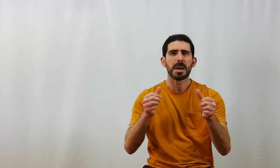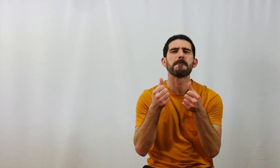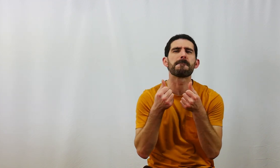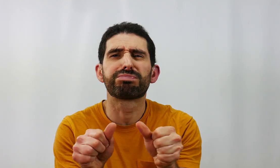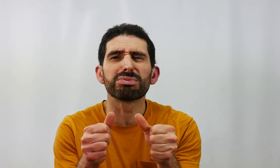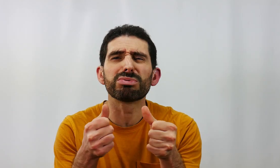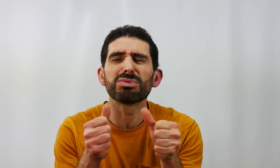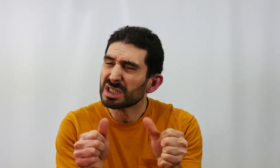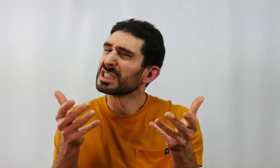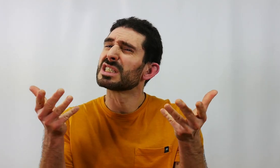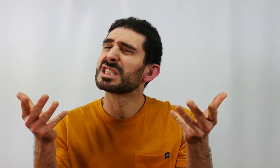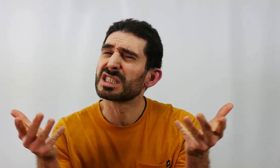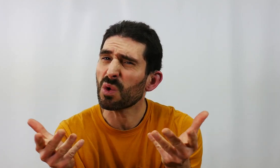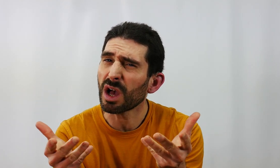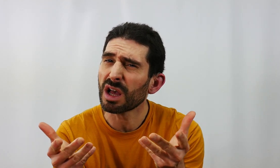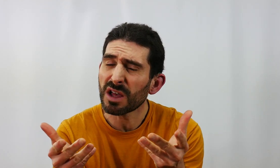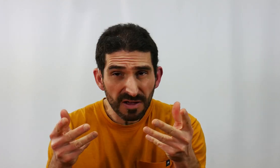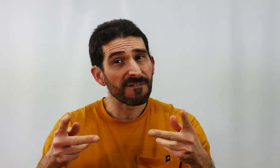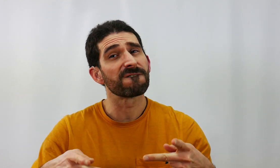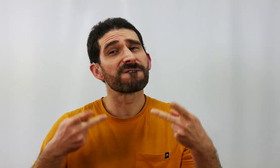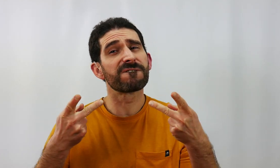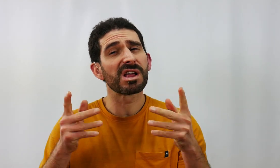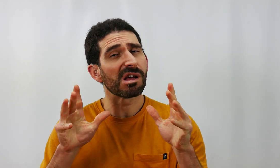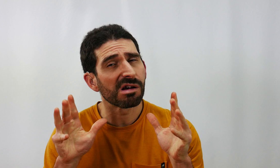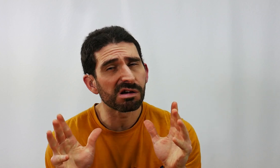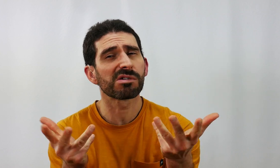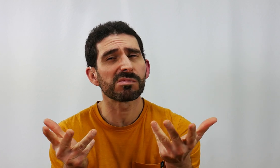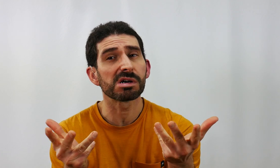Déjà, un pou, c'est quoi et ça vit comment ?